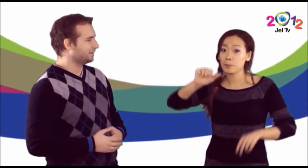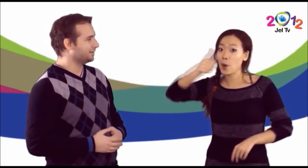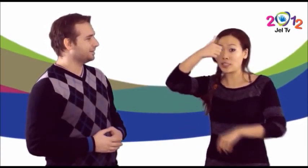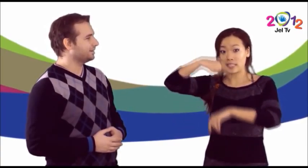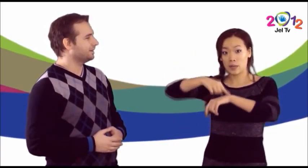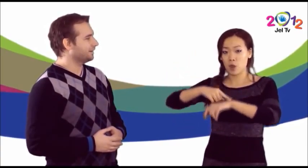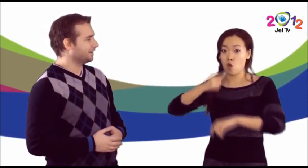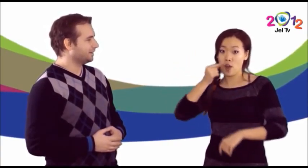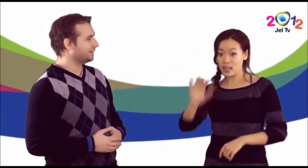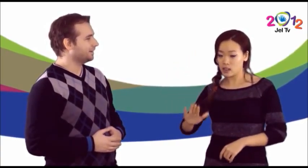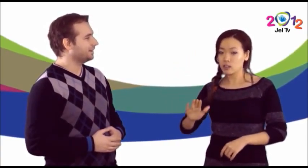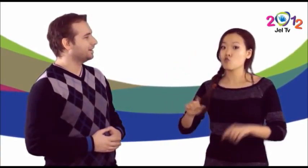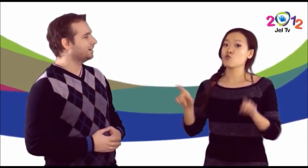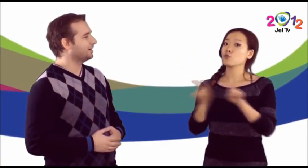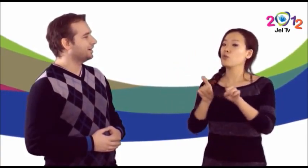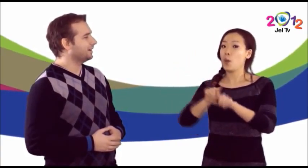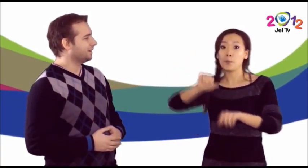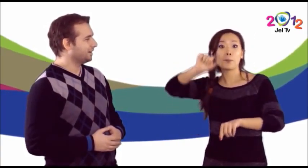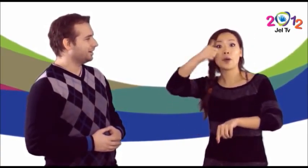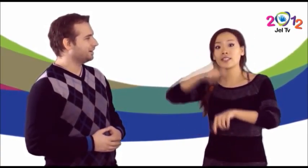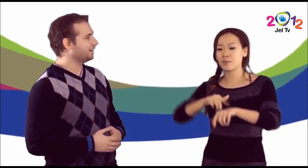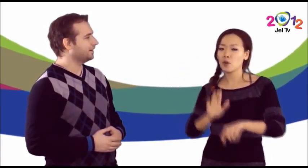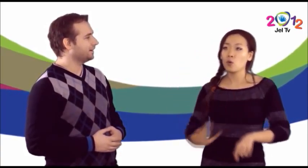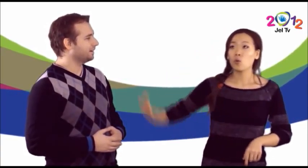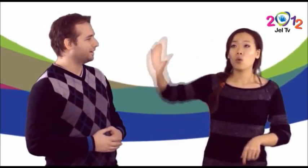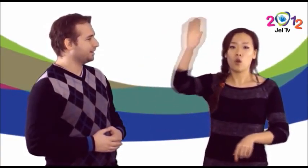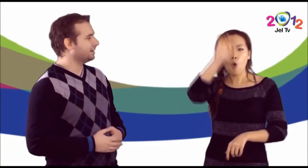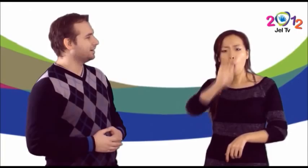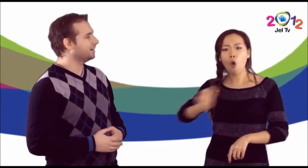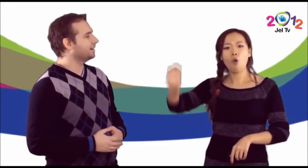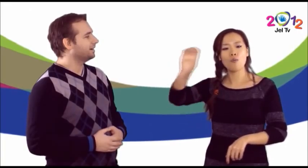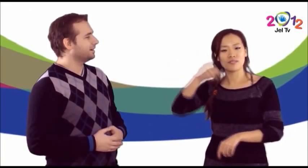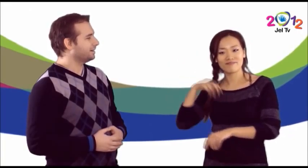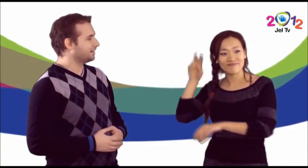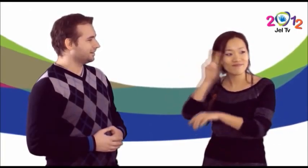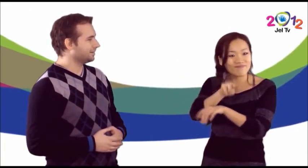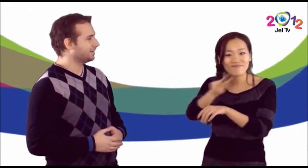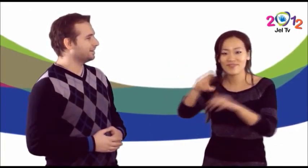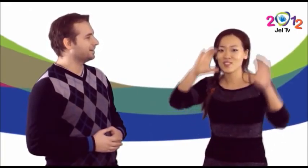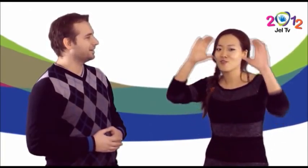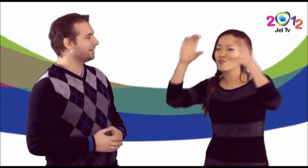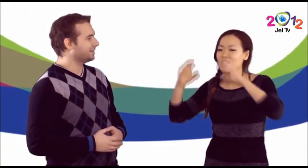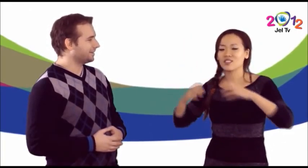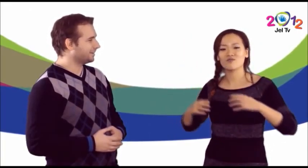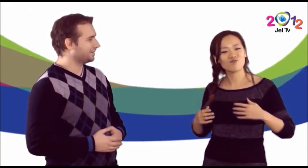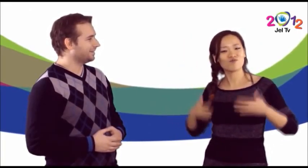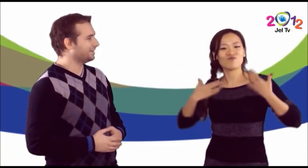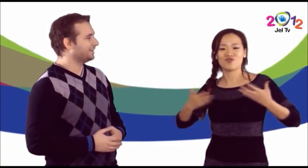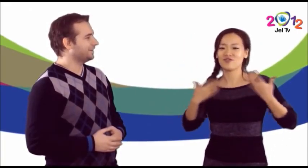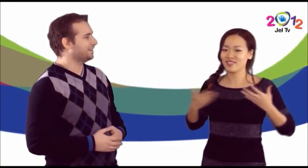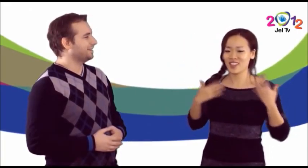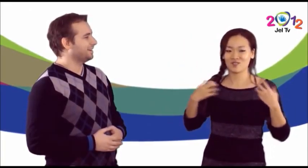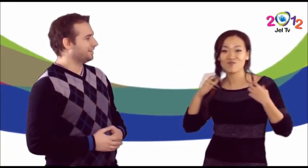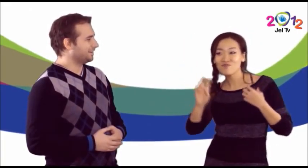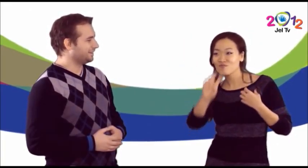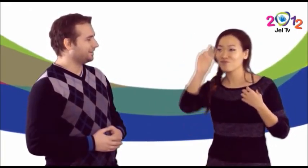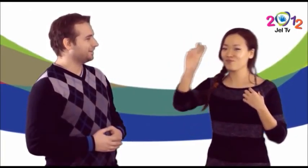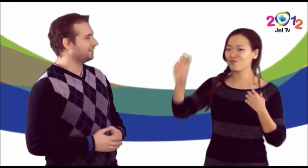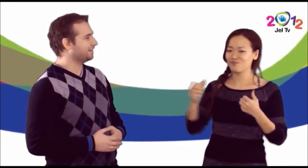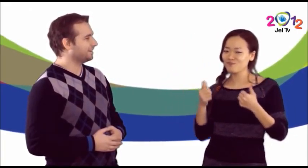Ez az elsõ alkalom, hogy Magyarországra, sõt Európába jövök kirándulni, nézelõdni. Szeretek kirándulni.